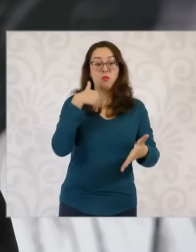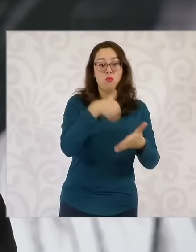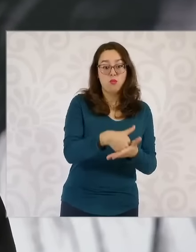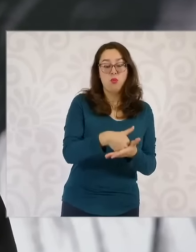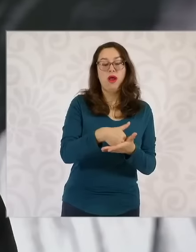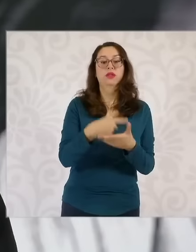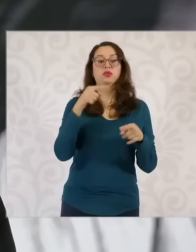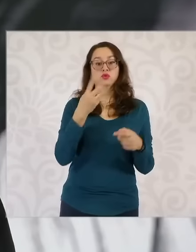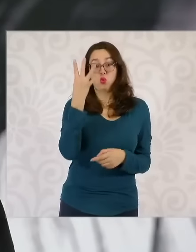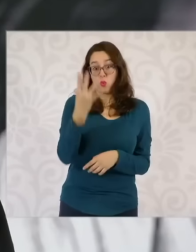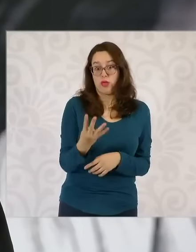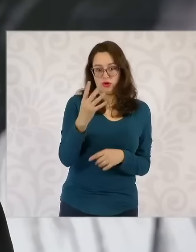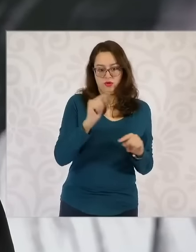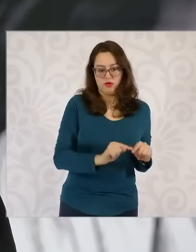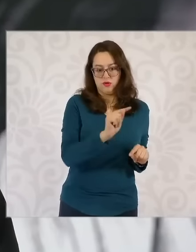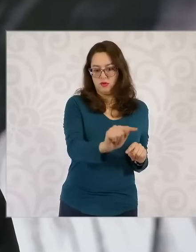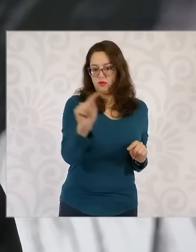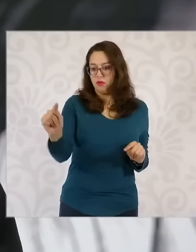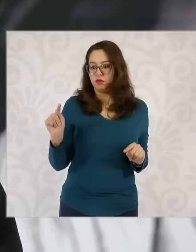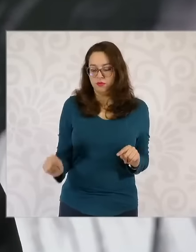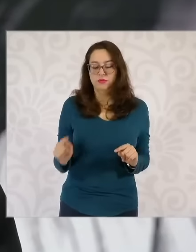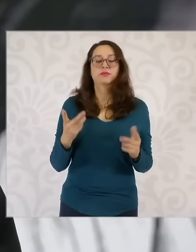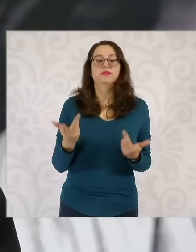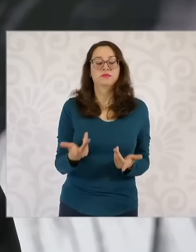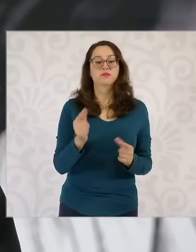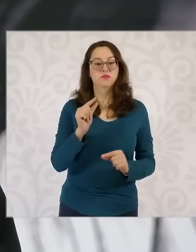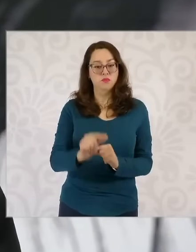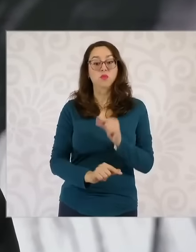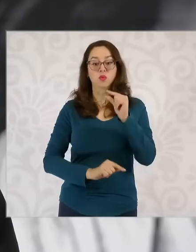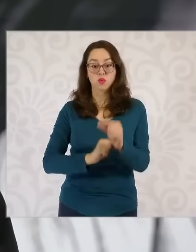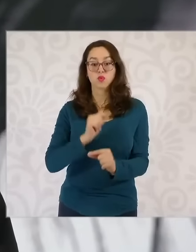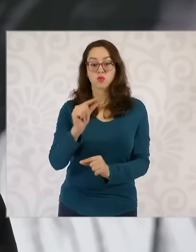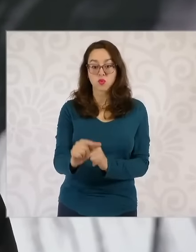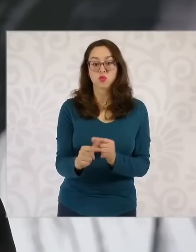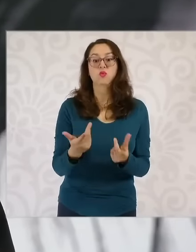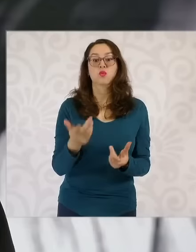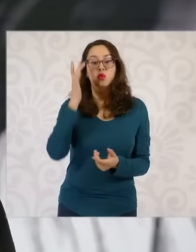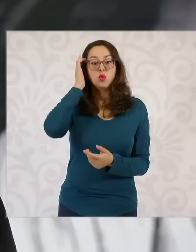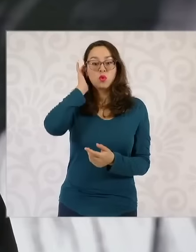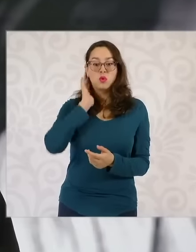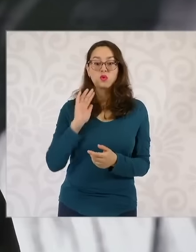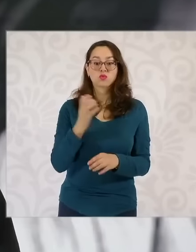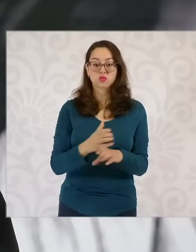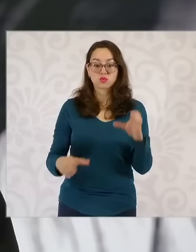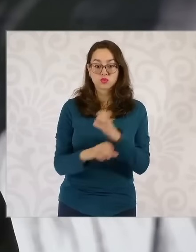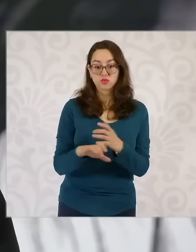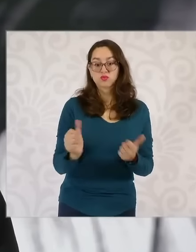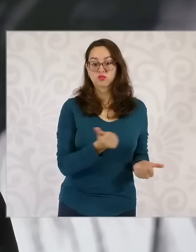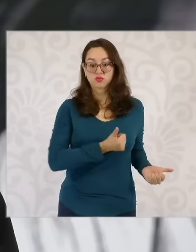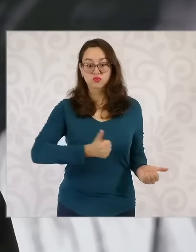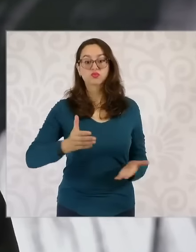Bocas en donde se está consolidando poco a poco la el movimiento de carga interoceánica consiguiendo